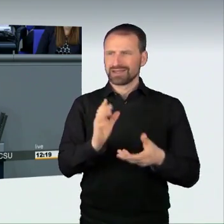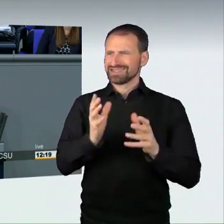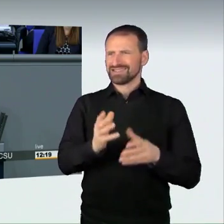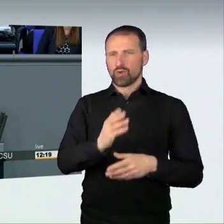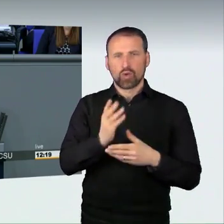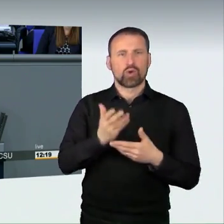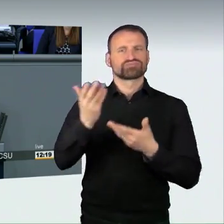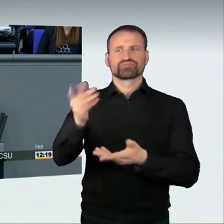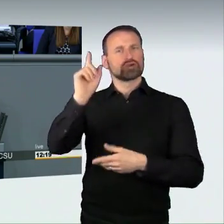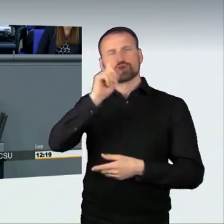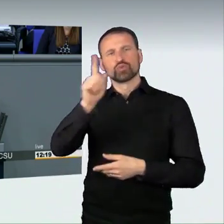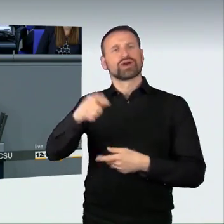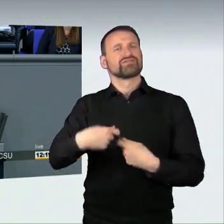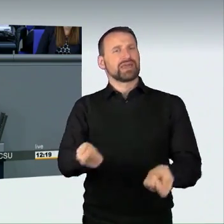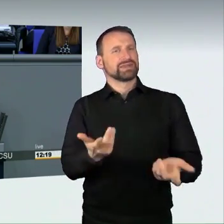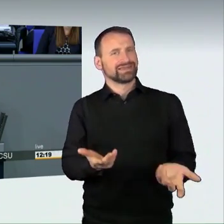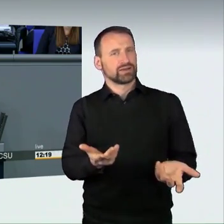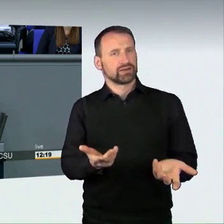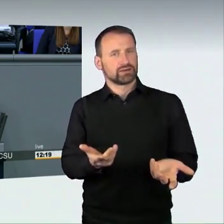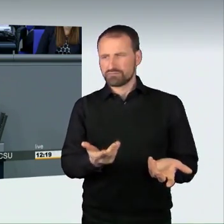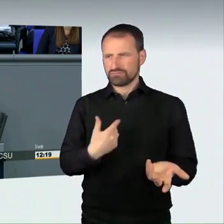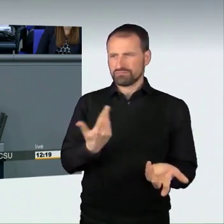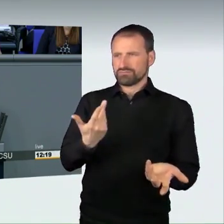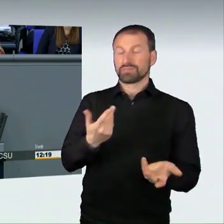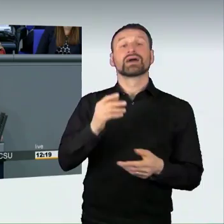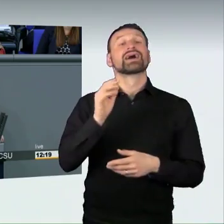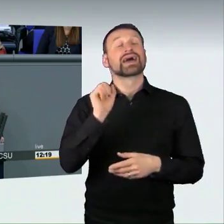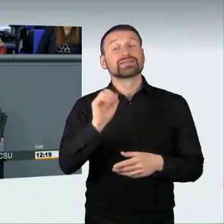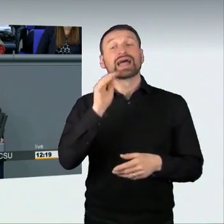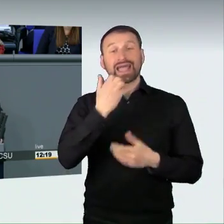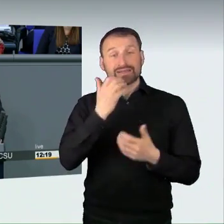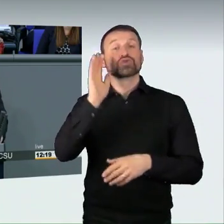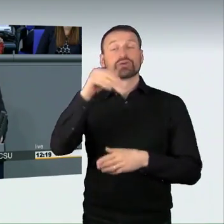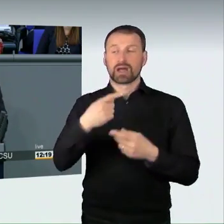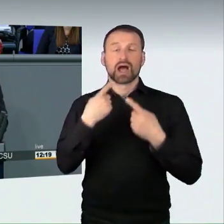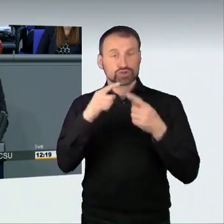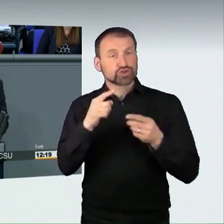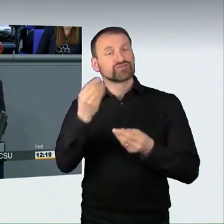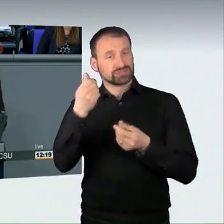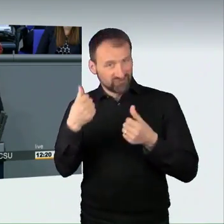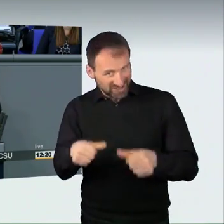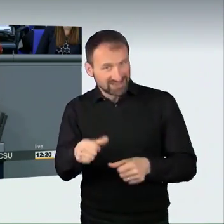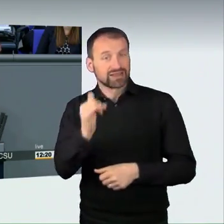kann man reden. Aber auch alle anderen Tatsachen vorher mitzuteilen, das wird es mit der Union an der Stelle nicht geben.